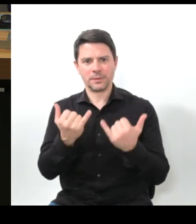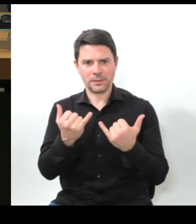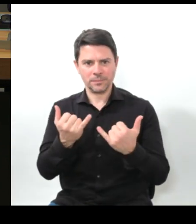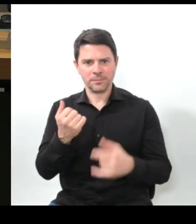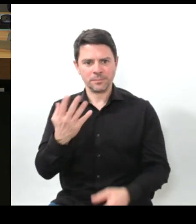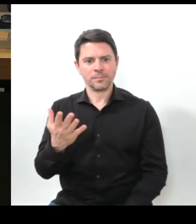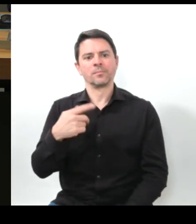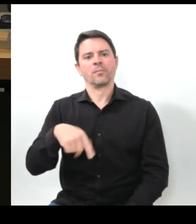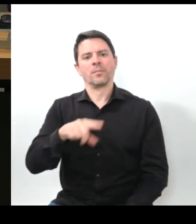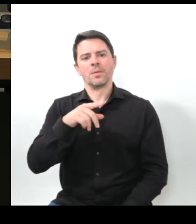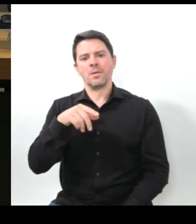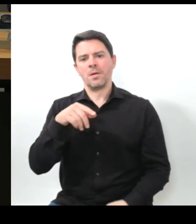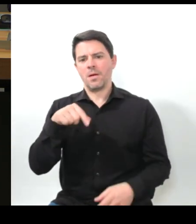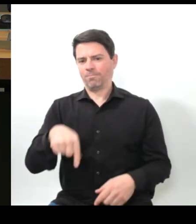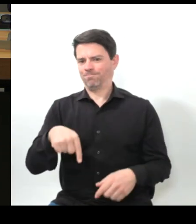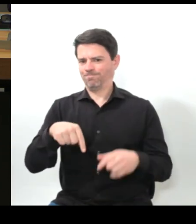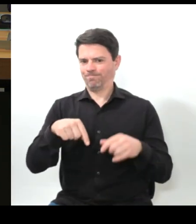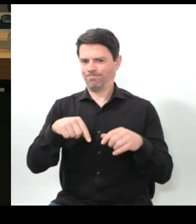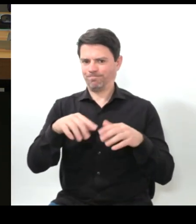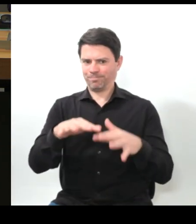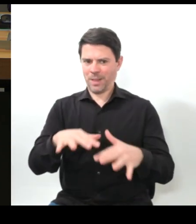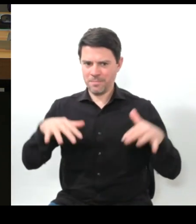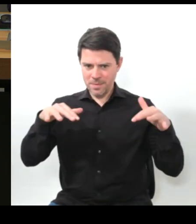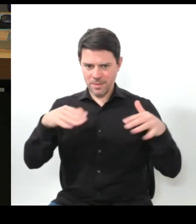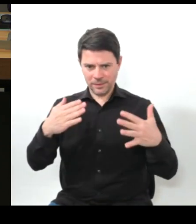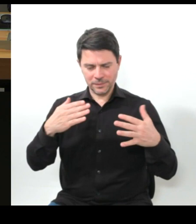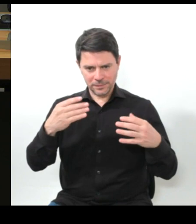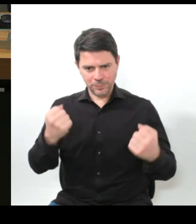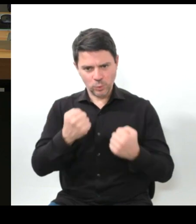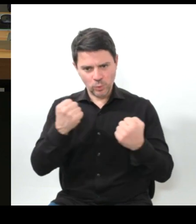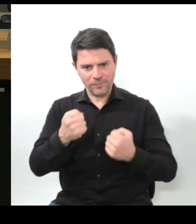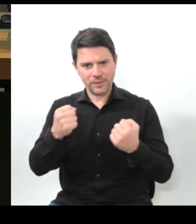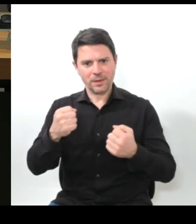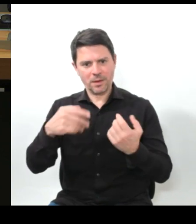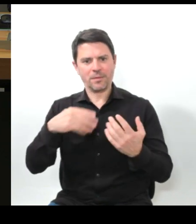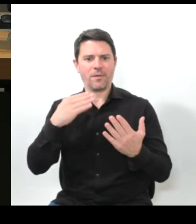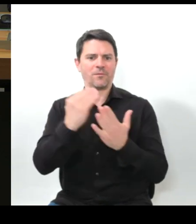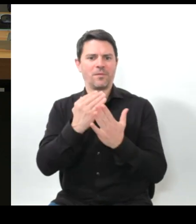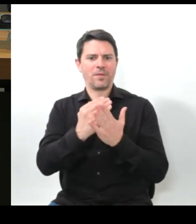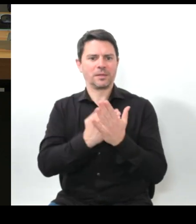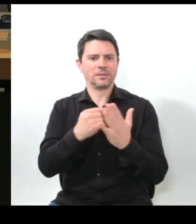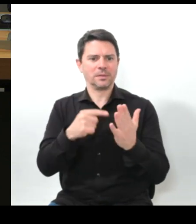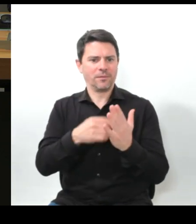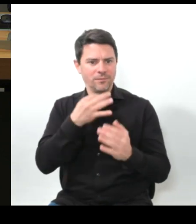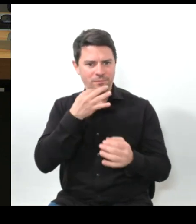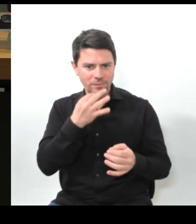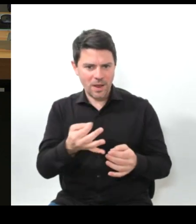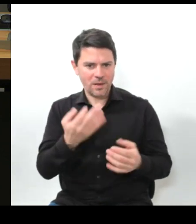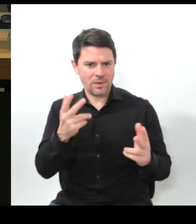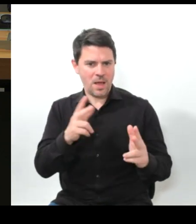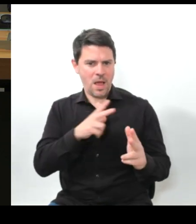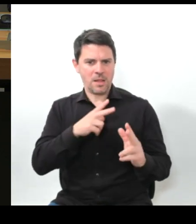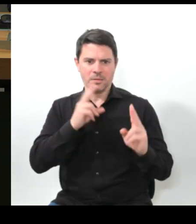die die Frage betreffen: Wie gehen wir eigentlich als Abgeordnete, wie geht dieses Parlament im Anschluss an die Wahl damit um,